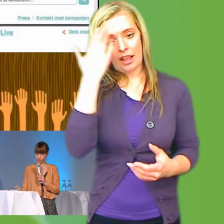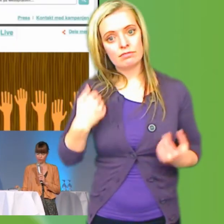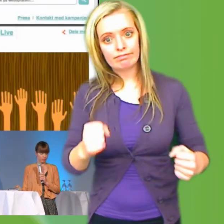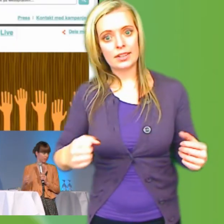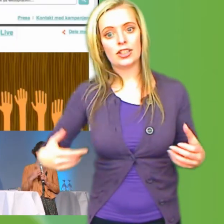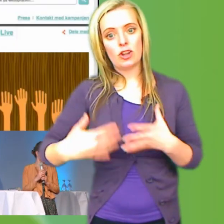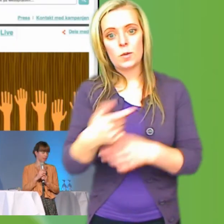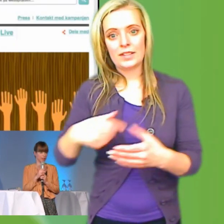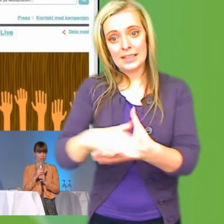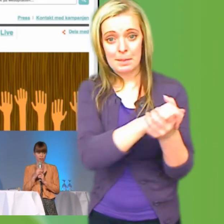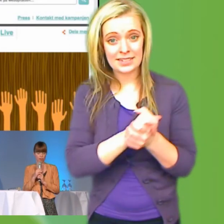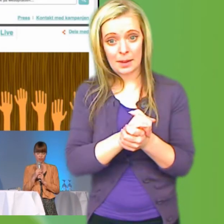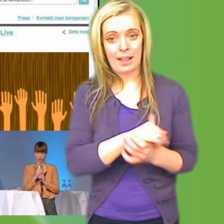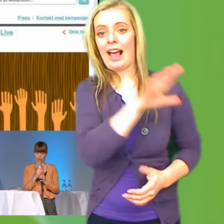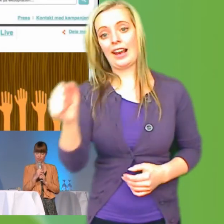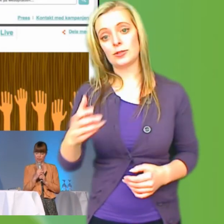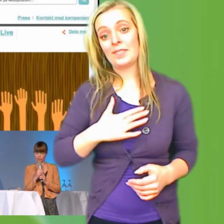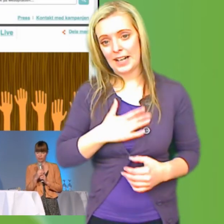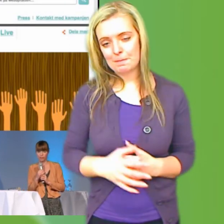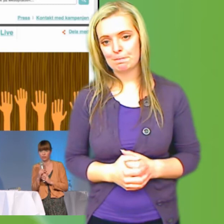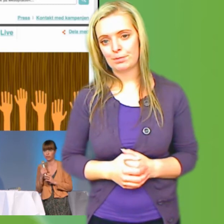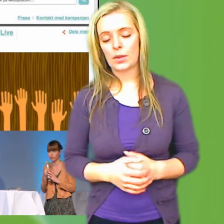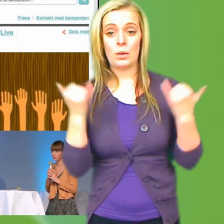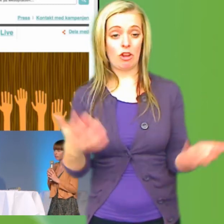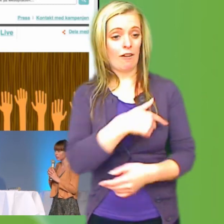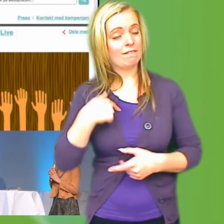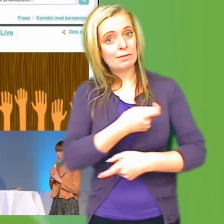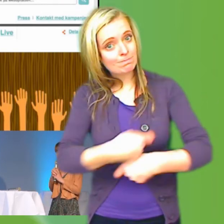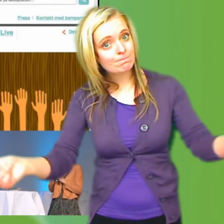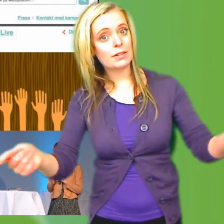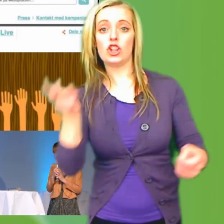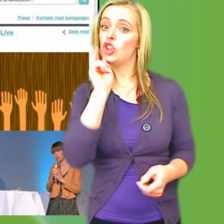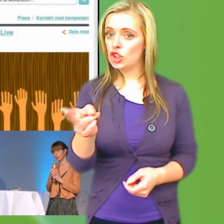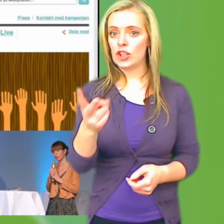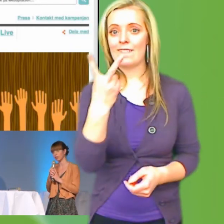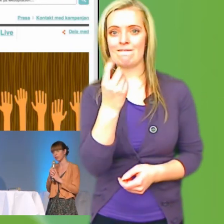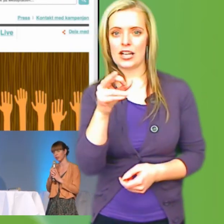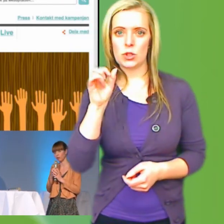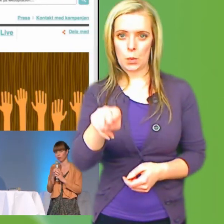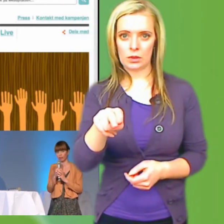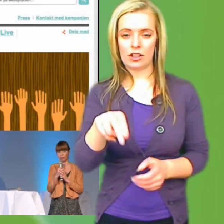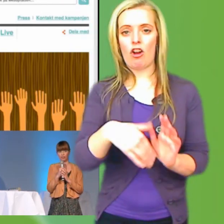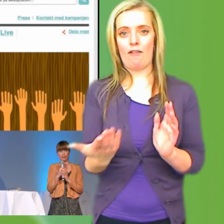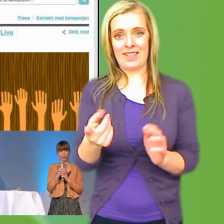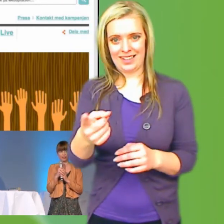Idag lanseras den nya versionen av sajten Digidel. Jag vill att alla här